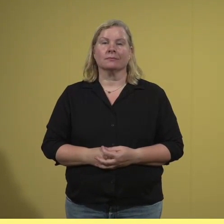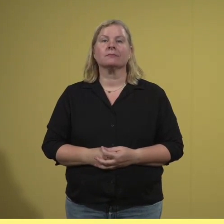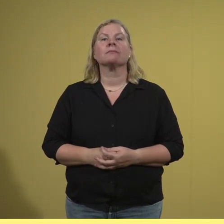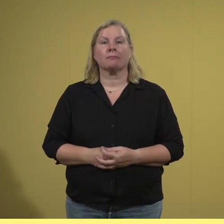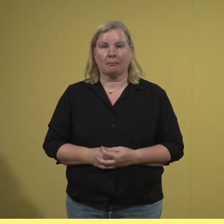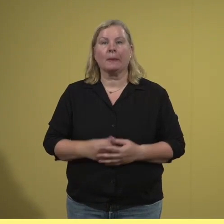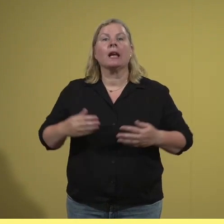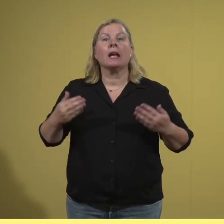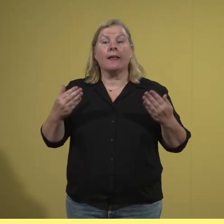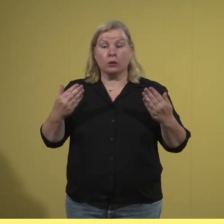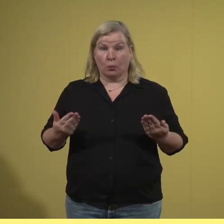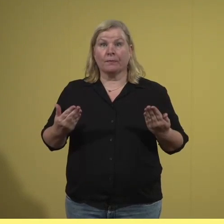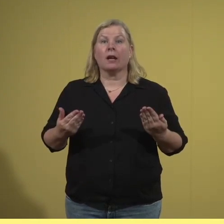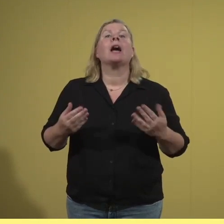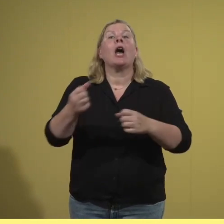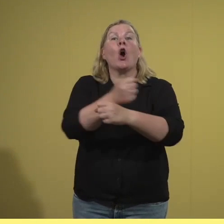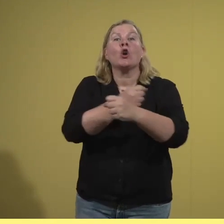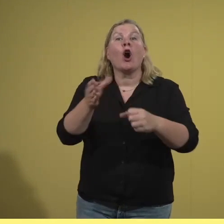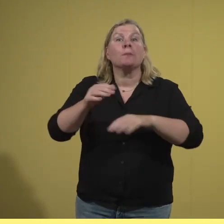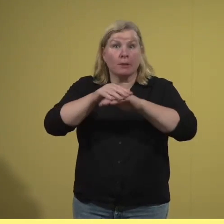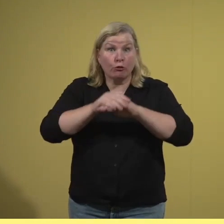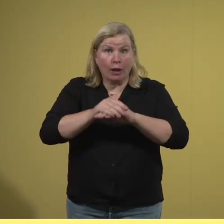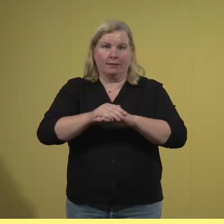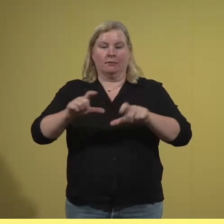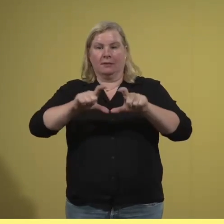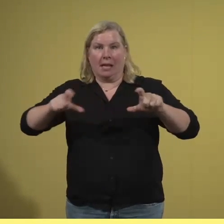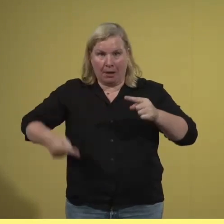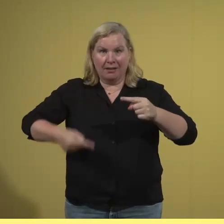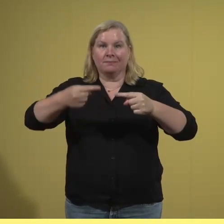Katrin, wir waren abgekommen: Kochen mit Freunden. Ja, genau.